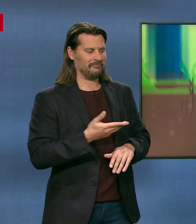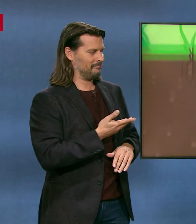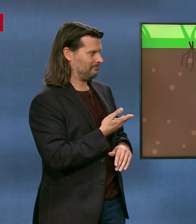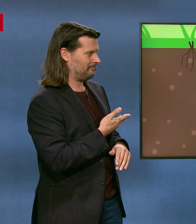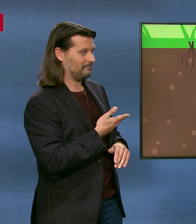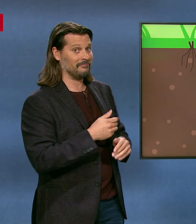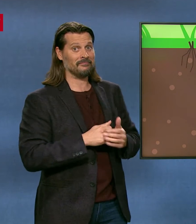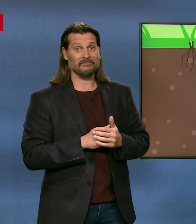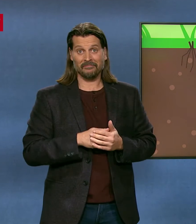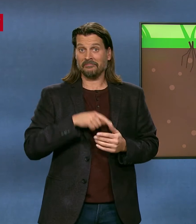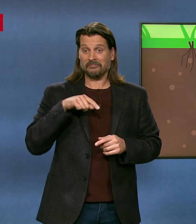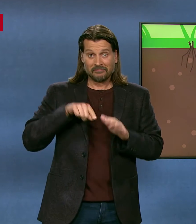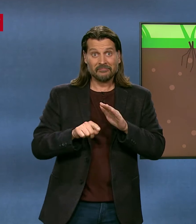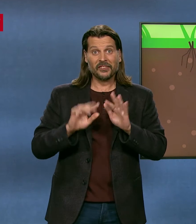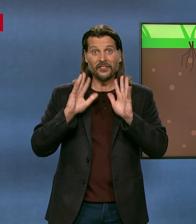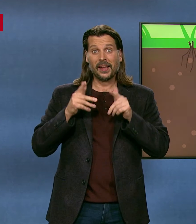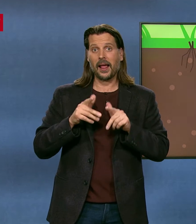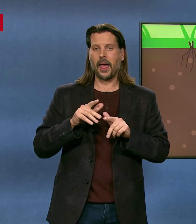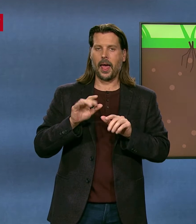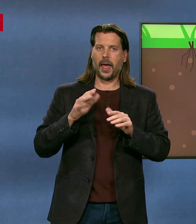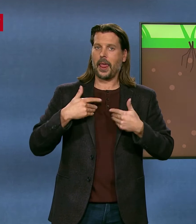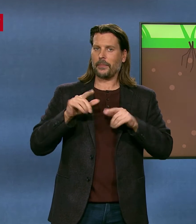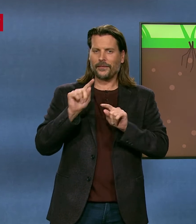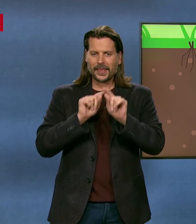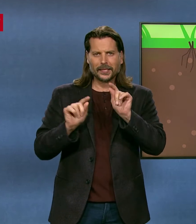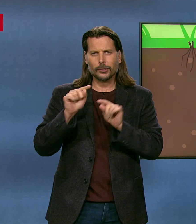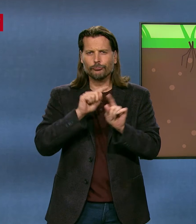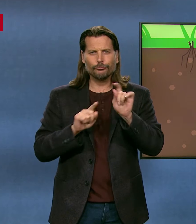Im Boden leben unzählige kleine und winzige Lebewesen,